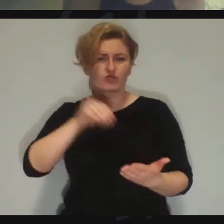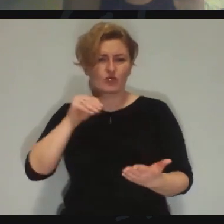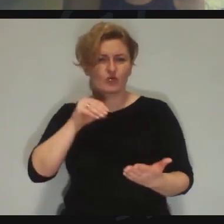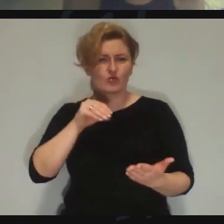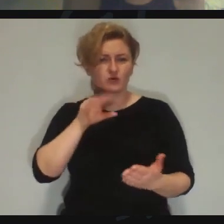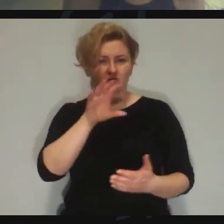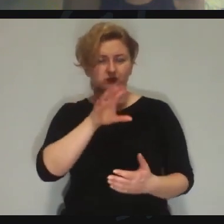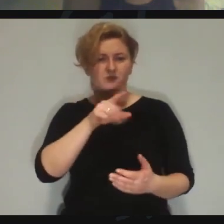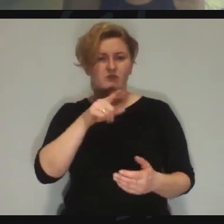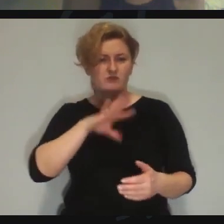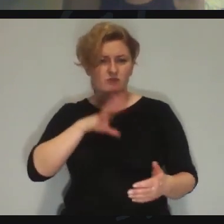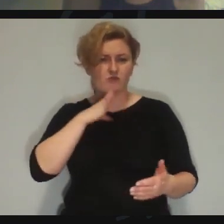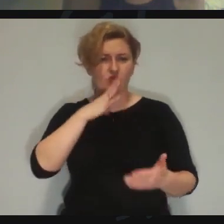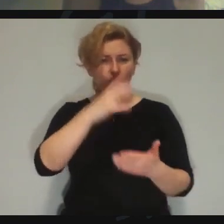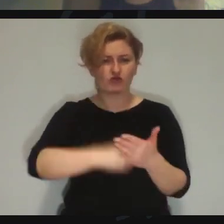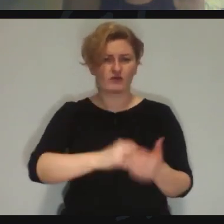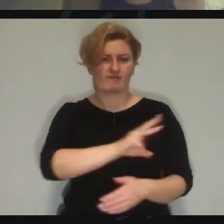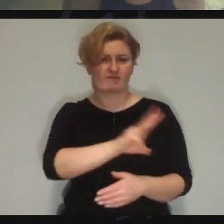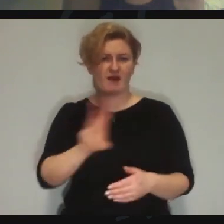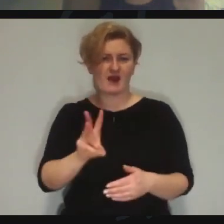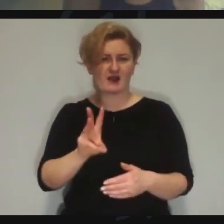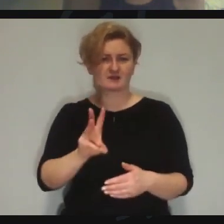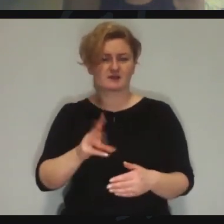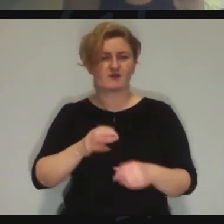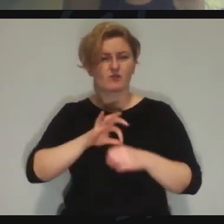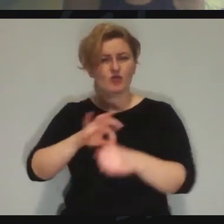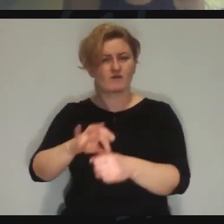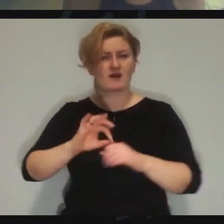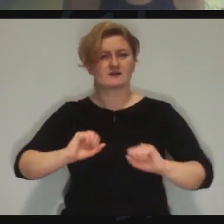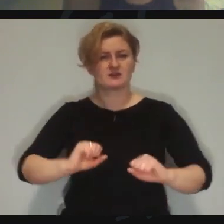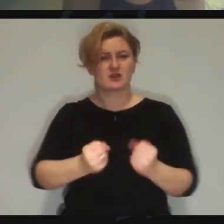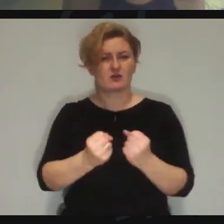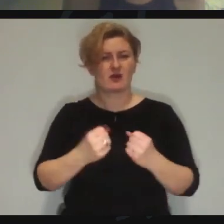że warto z tego korzystać i wprowadzać te działania do innych ośrodków.